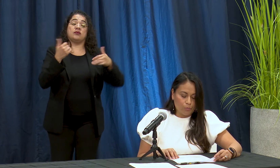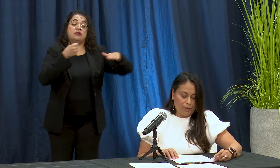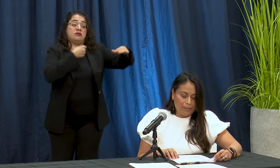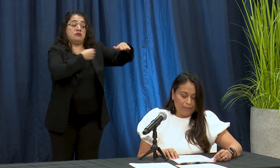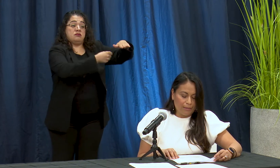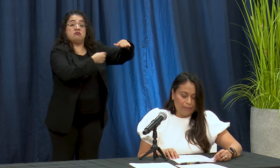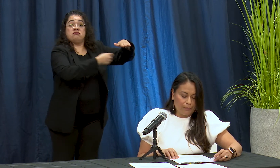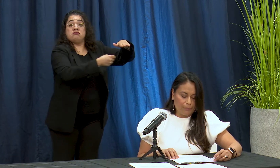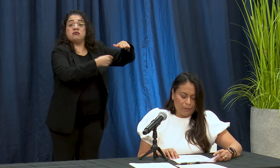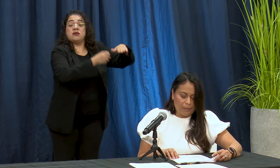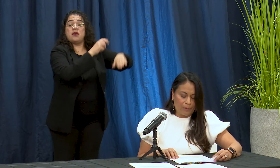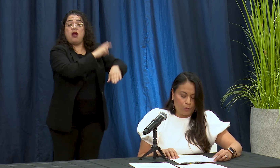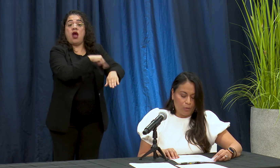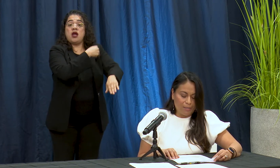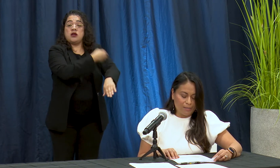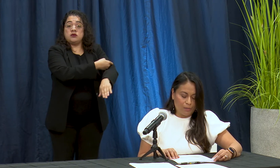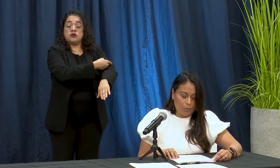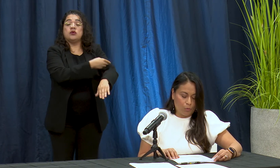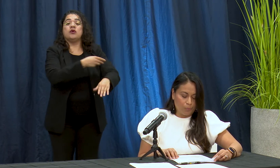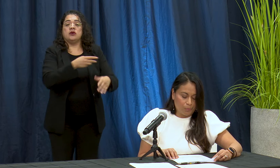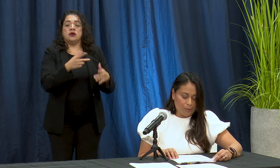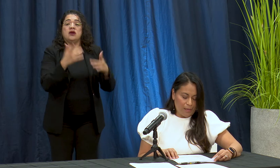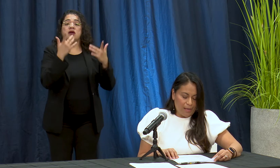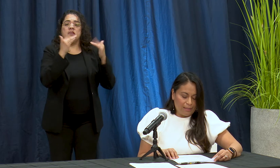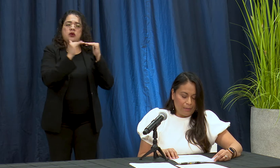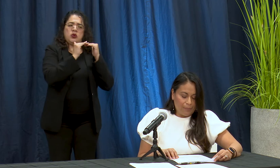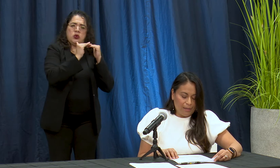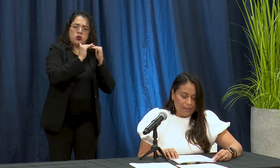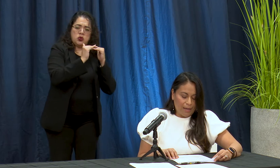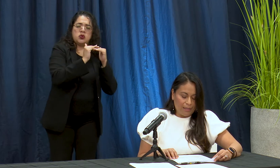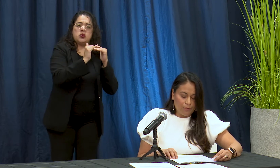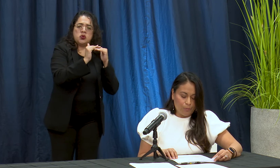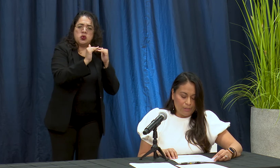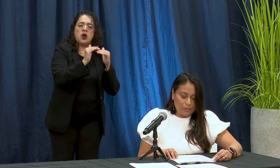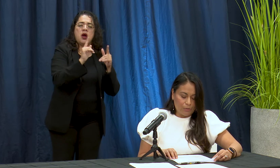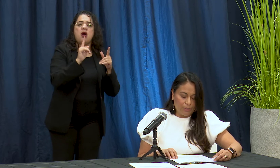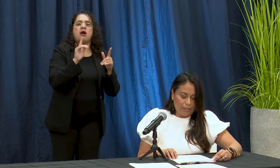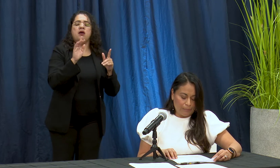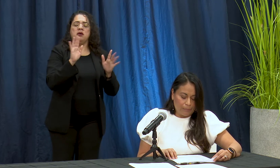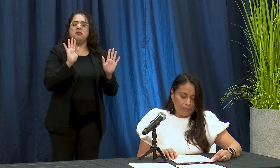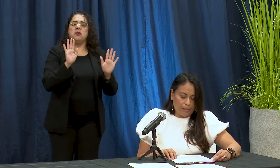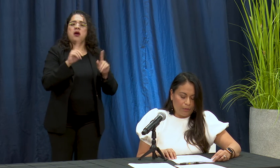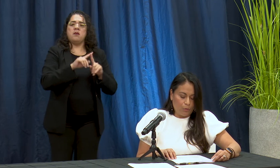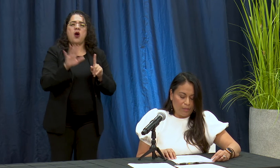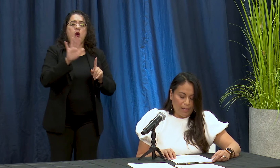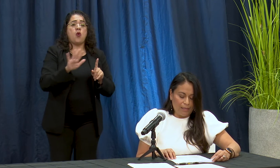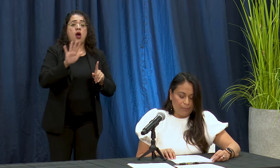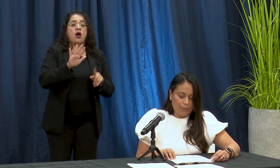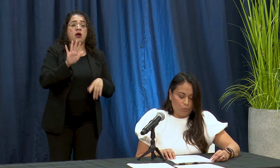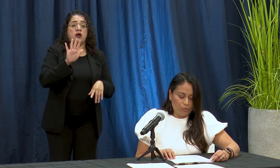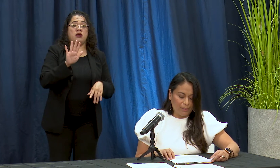plan the rep Roberta seguro tambien I información aronia a preguntas